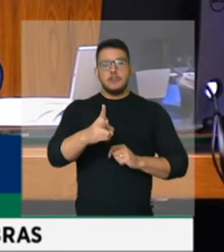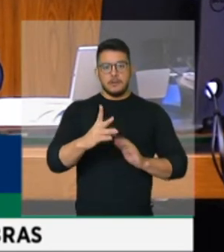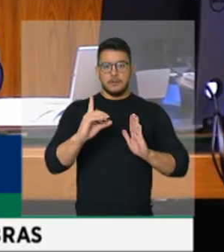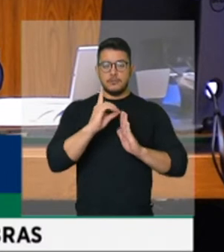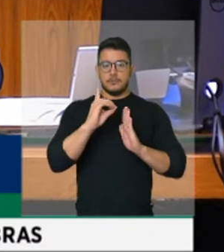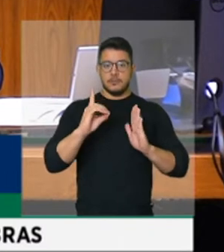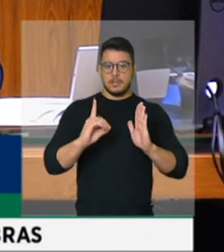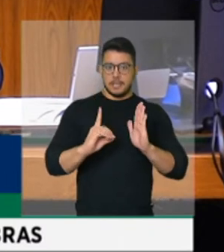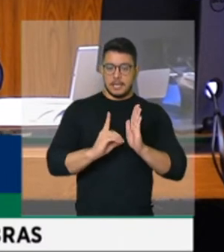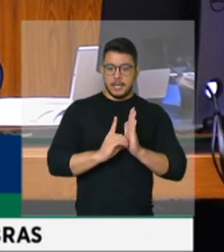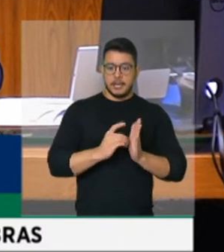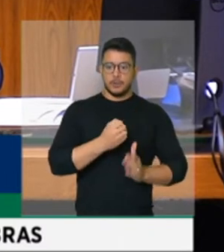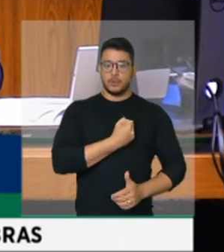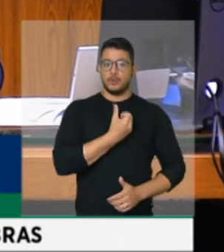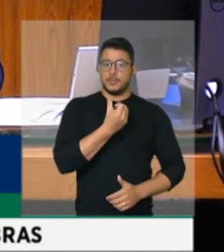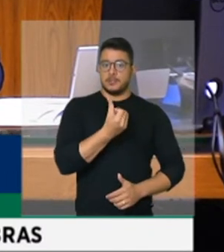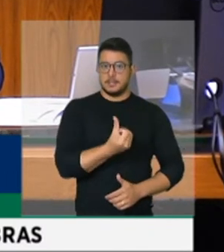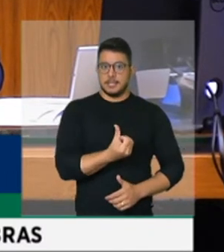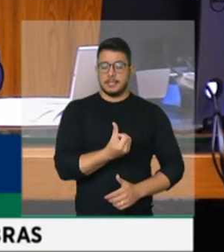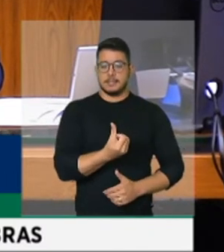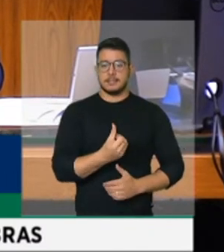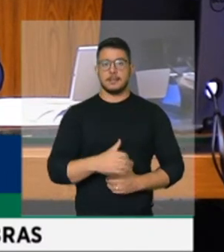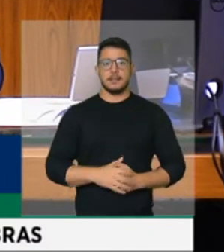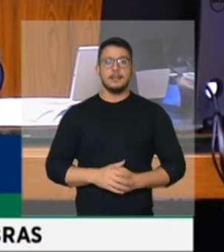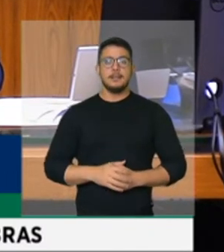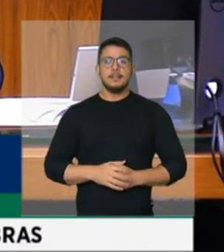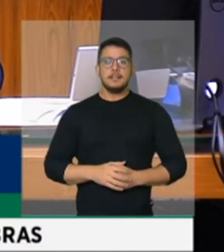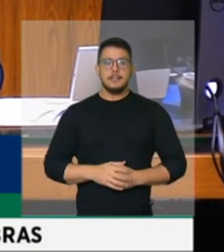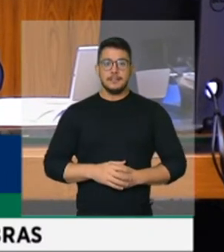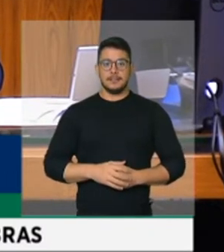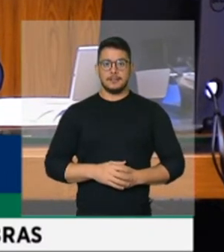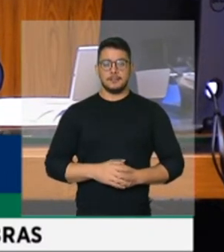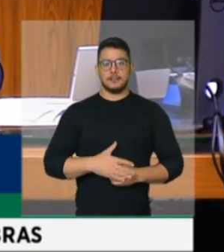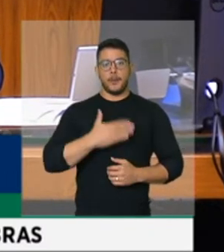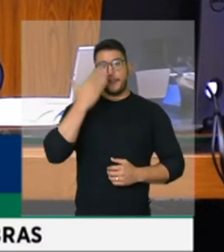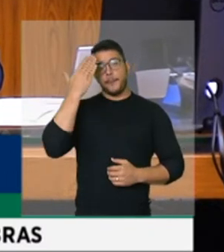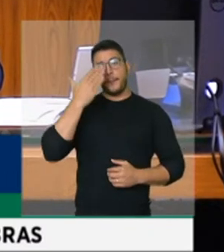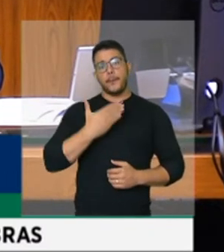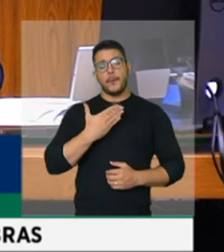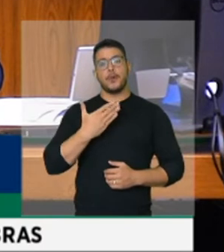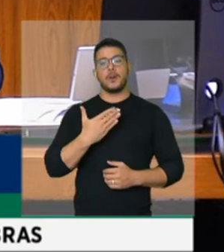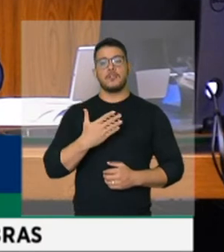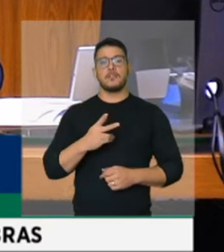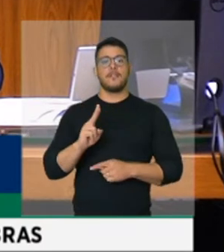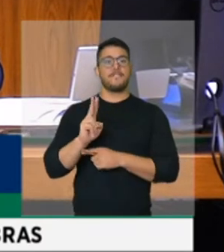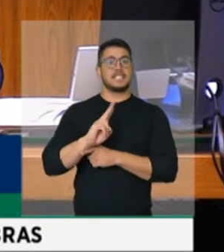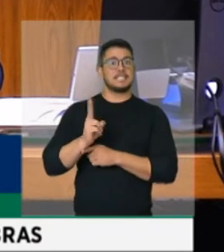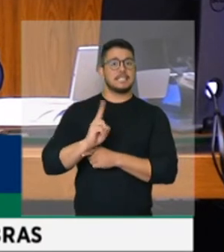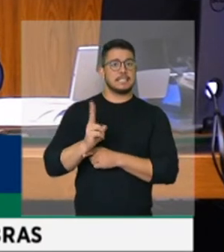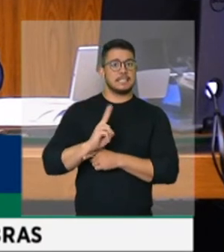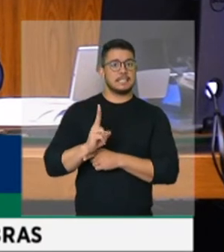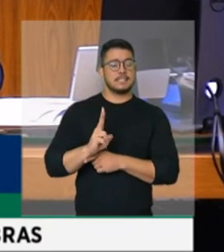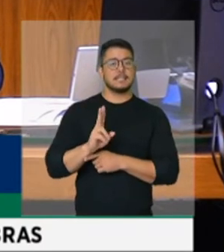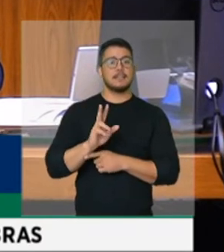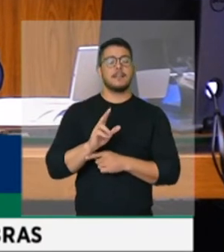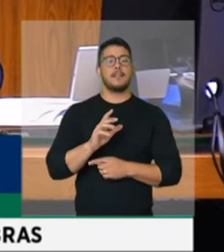DECRETO LEGISLATIVO N °. 6/2020 E DO QUAL VOSSA EXCELÊNCIA SE REFERE QUE RECONHECEU O ESTADO DE CALAMIDADE PÚBLICA PARA FINS